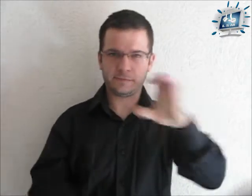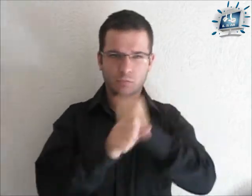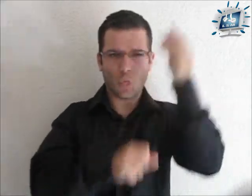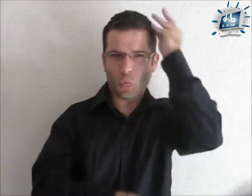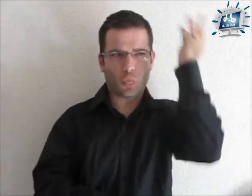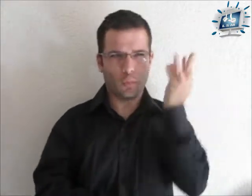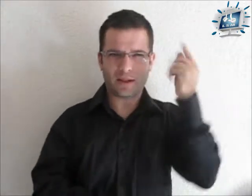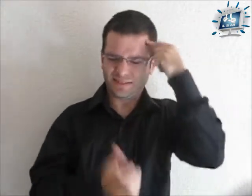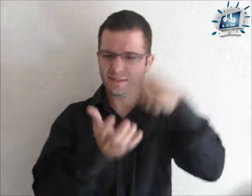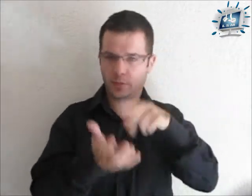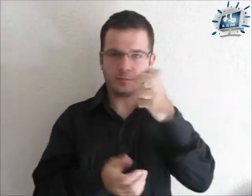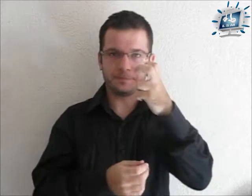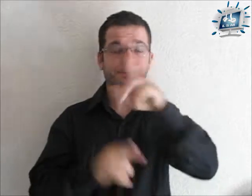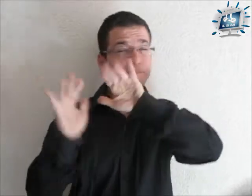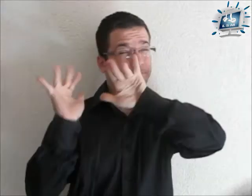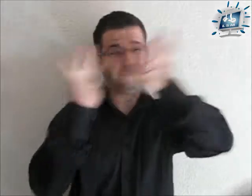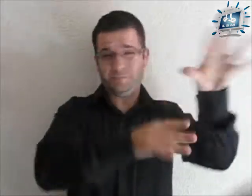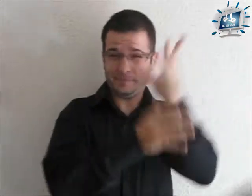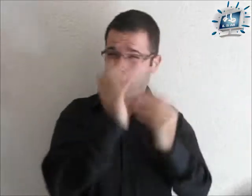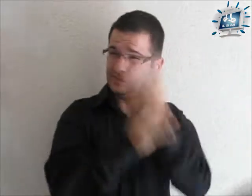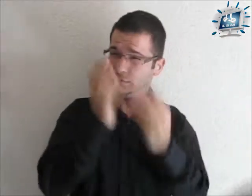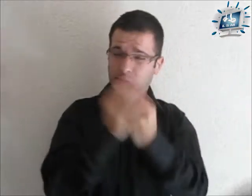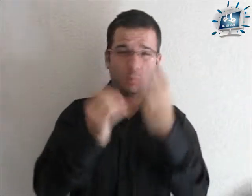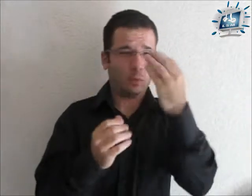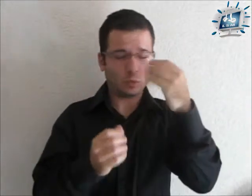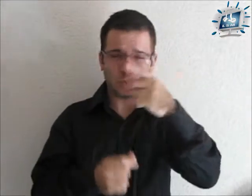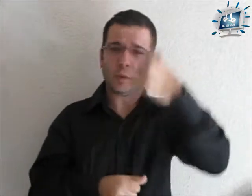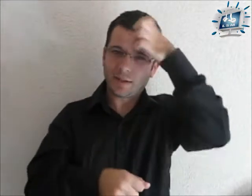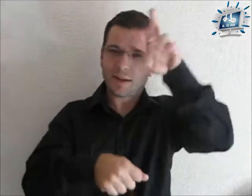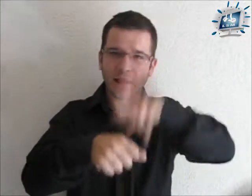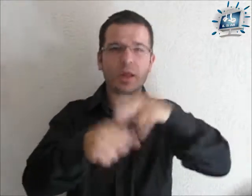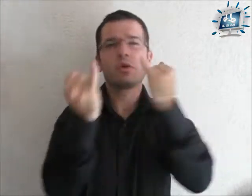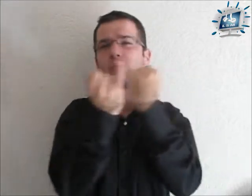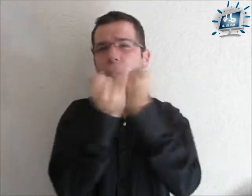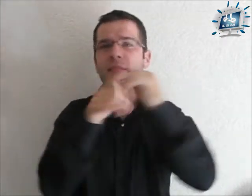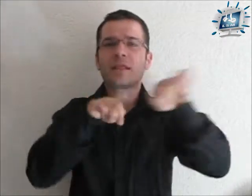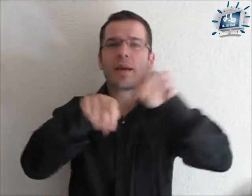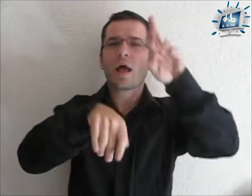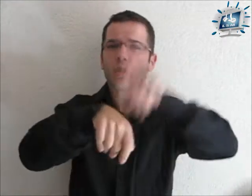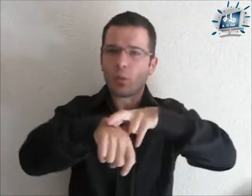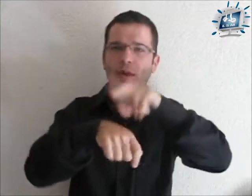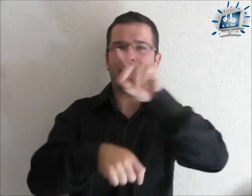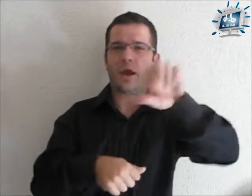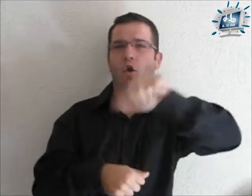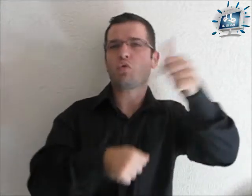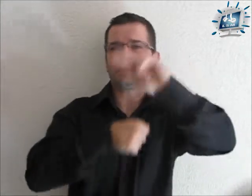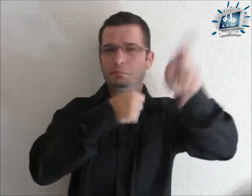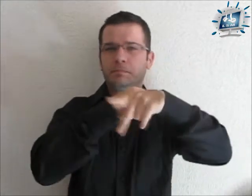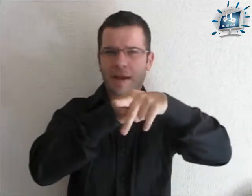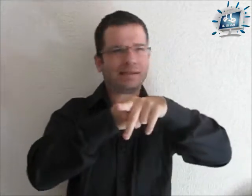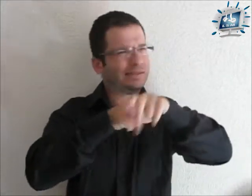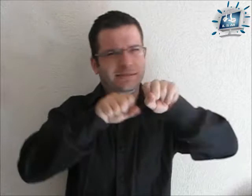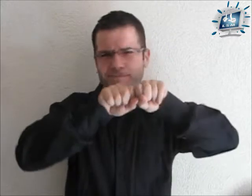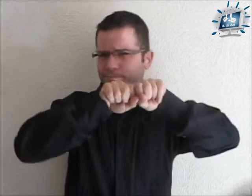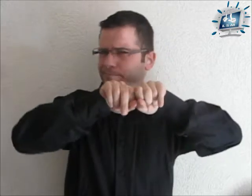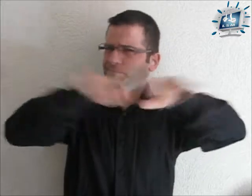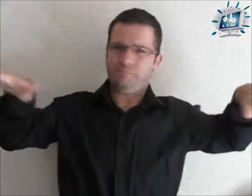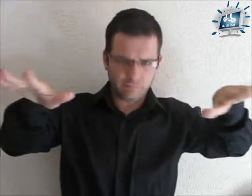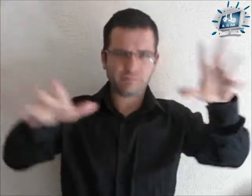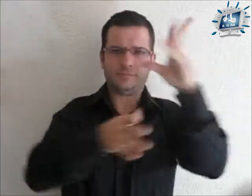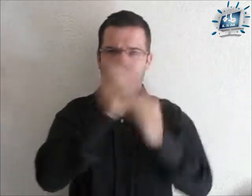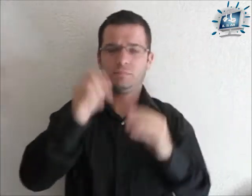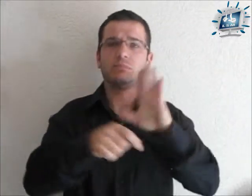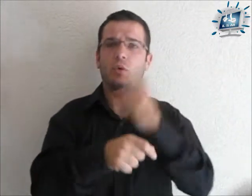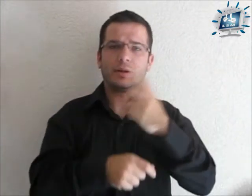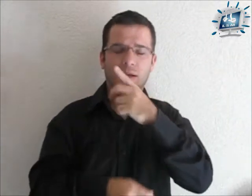Turistas y trabajadores extranjeros salen de todo el país de Libia